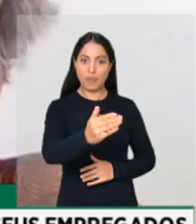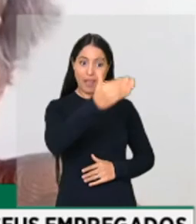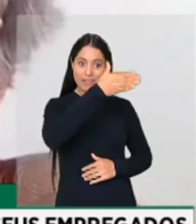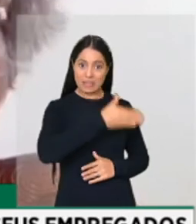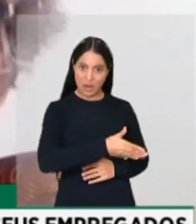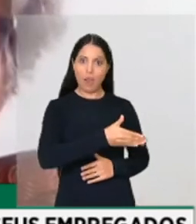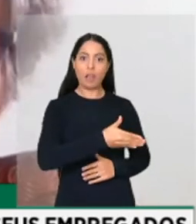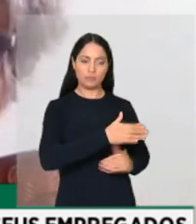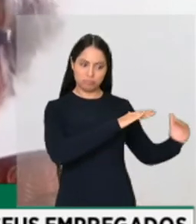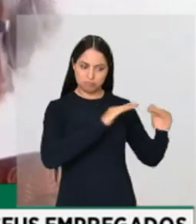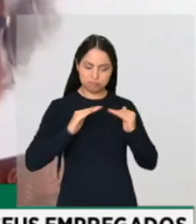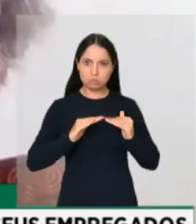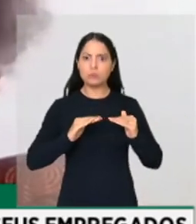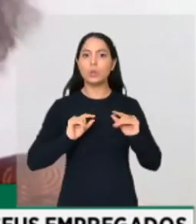DE MATERIAIS RECICLÁVEIS E FICAM ALI PORQUE É PRÓXIMO